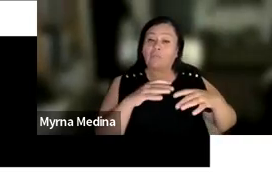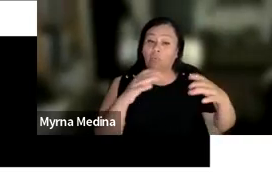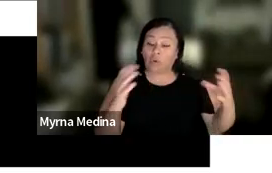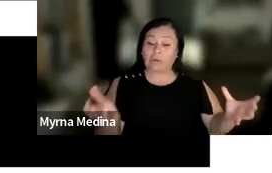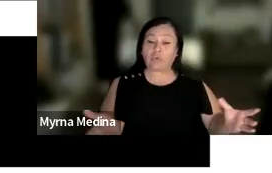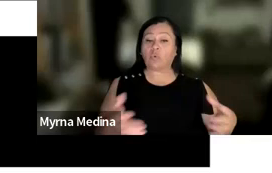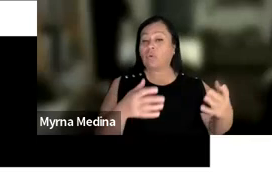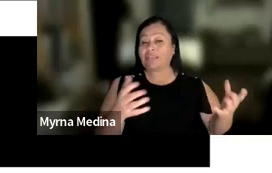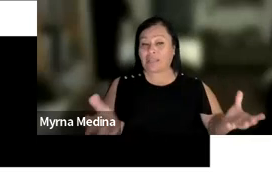oscuridad empiecen a perder la visión cuando están en un lugar oscuro, ya sea en la noche o entran a un cuarto muy oscuro, también.